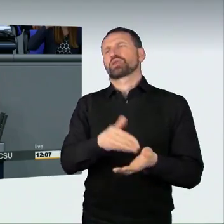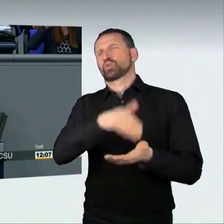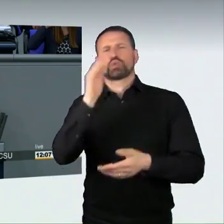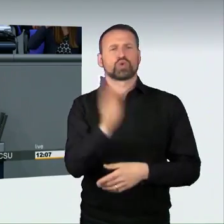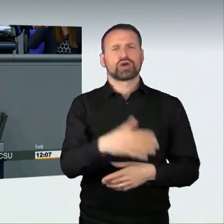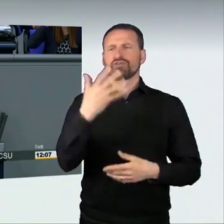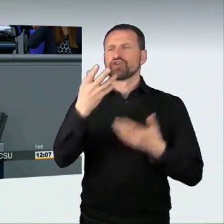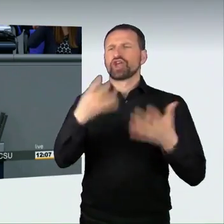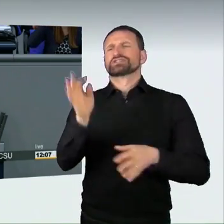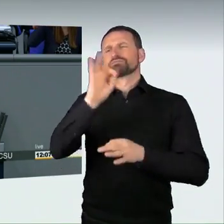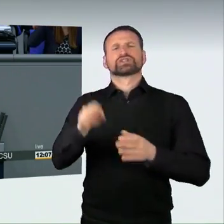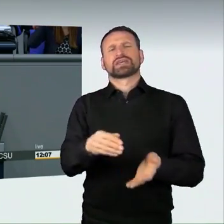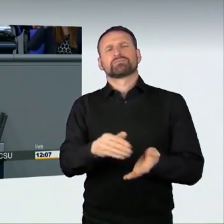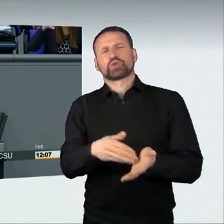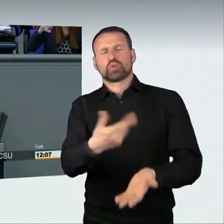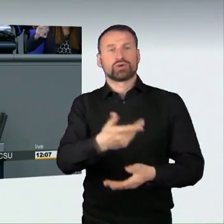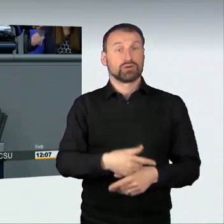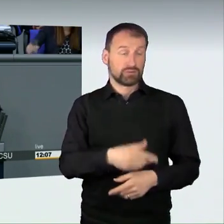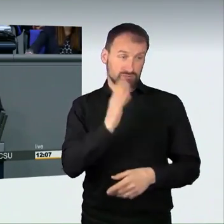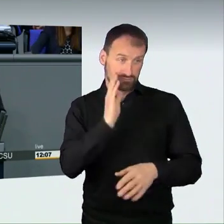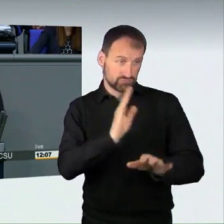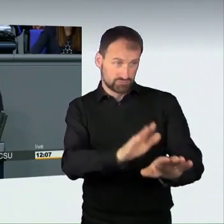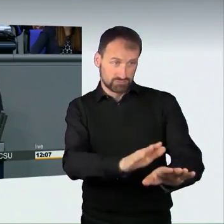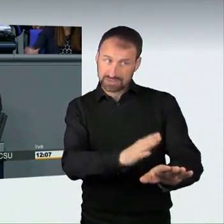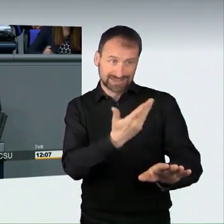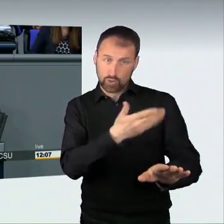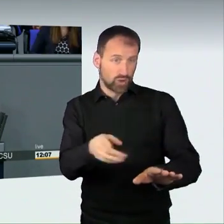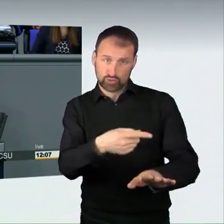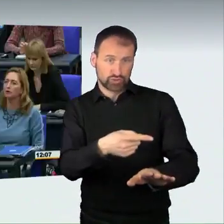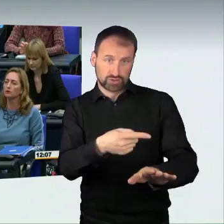Sie sollten an dieser Stelle lieber ein bisschen mehr bei den Fakten bleiben. (Applaus)